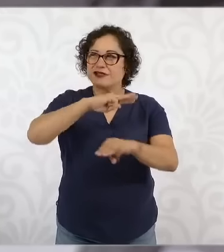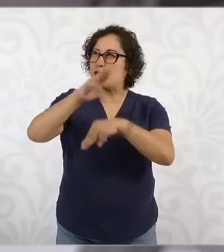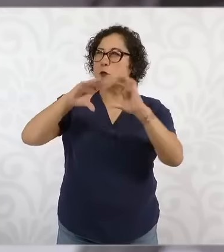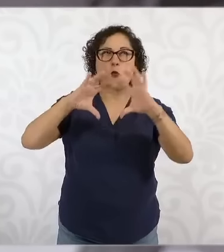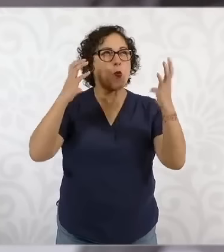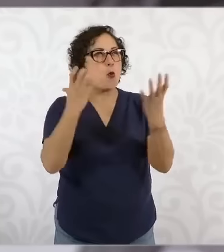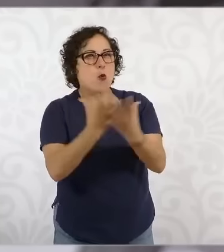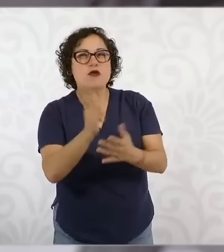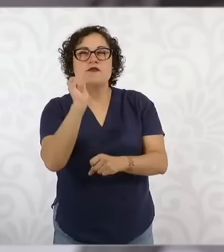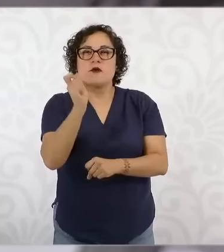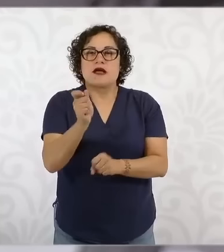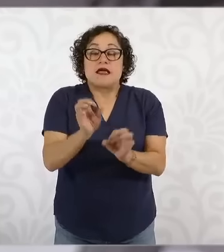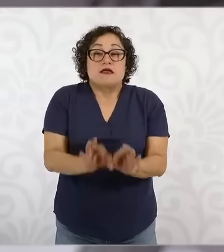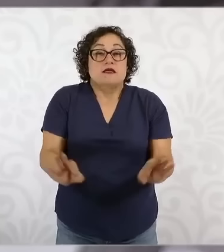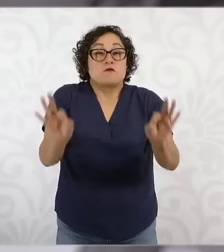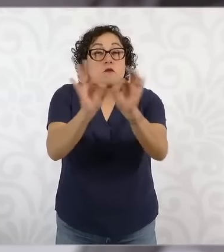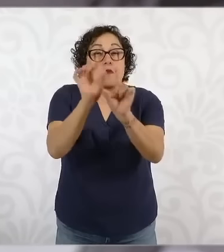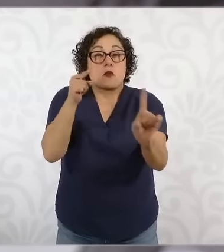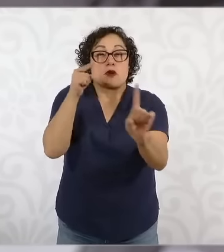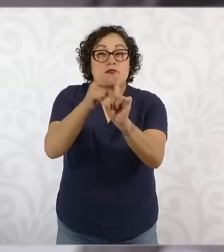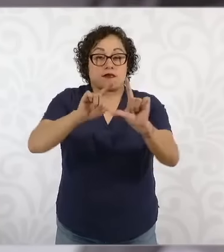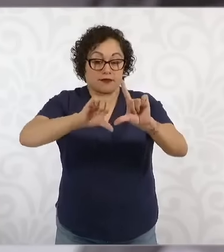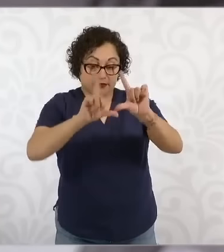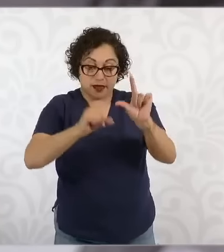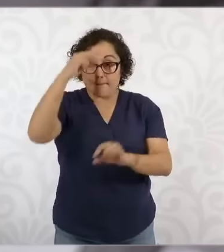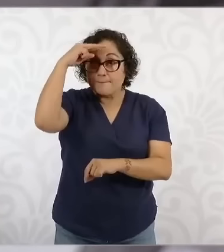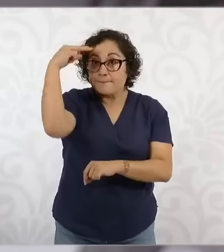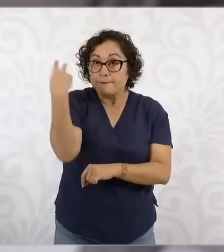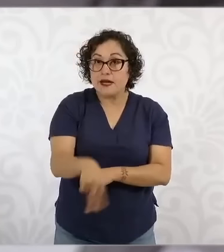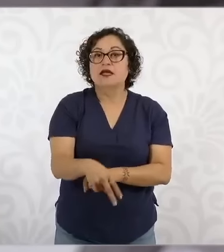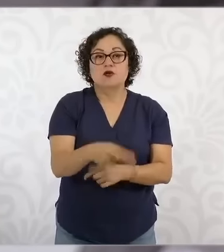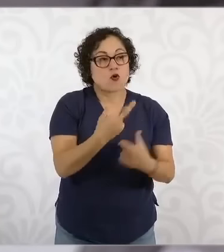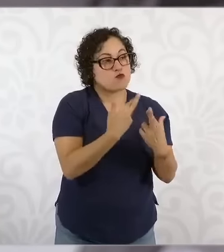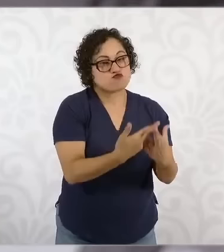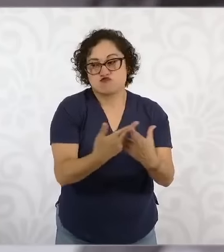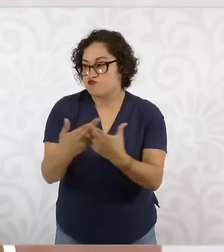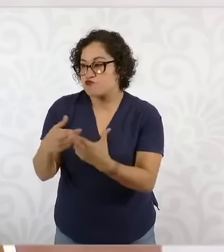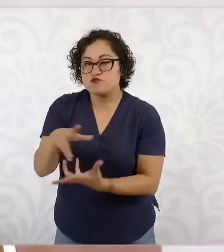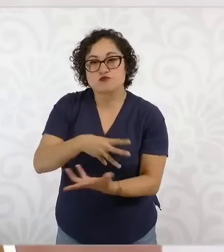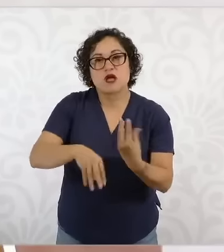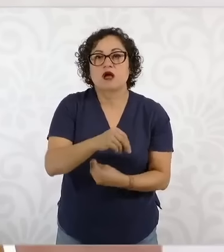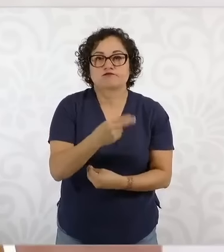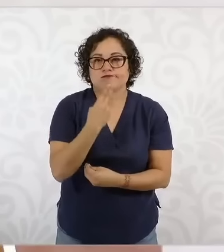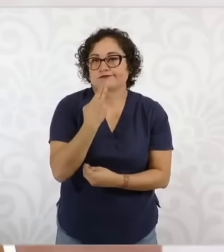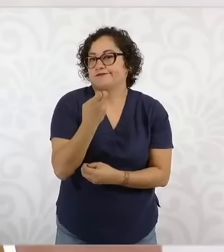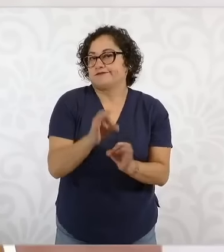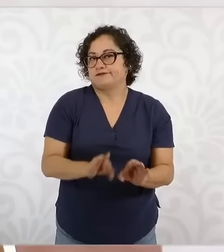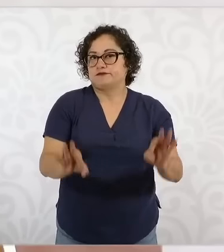es muy importante, muy importante. Y son tres elementos, es soberanía energética,